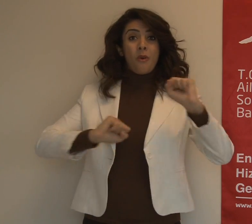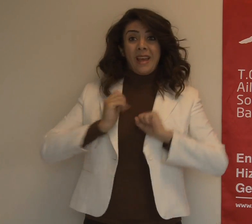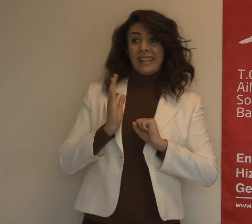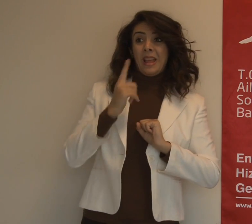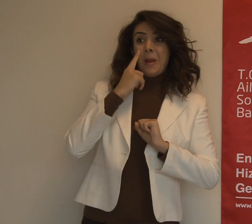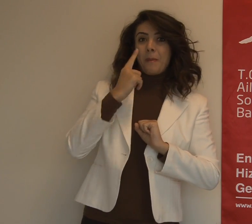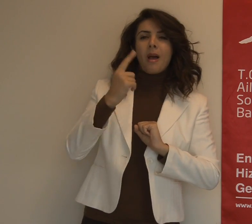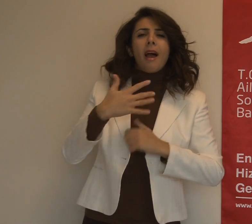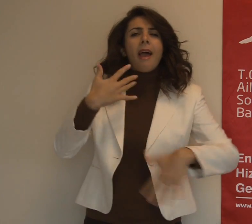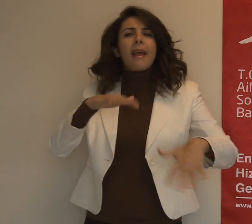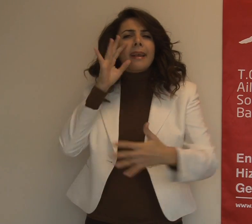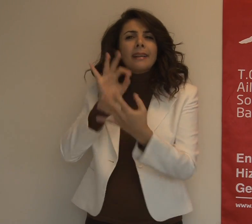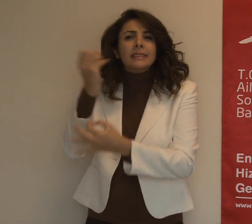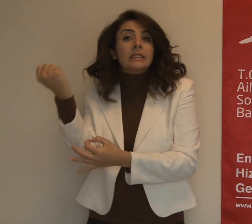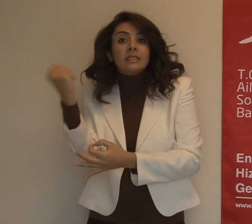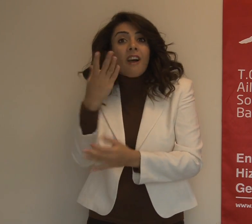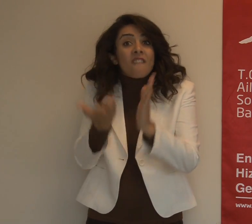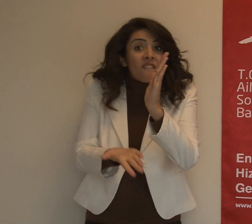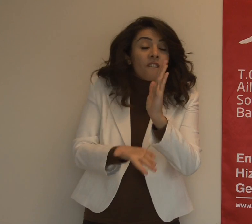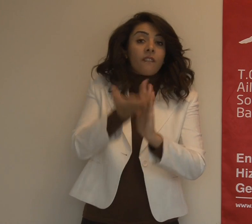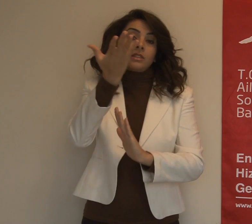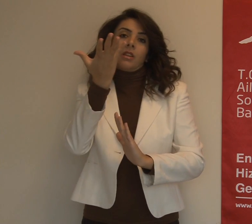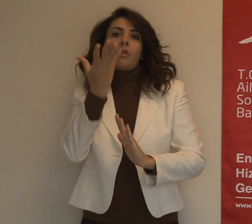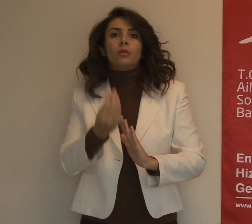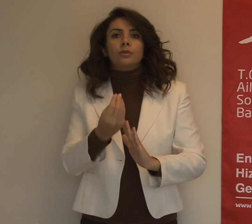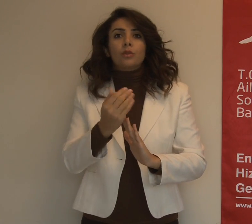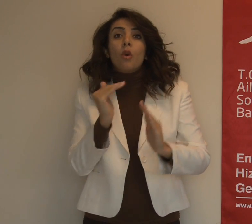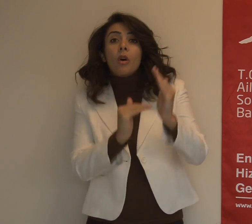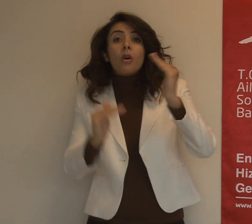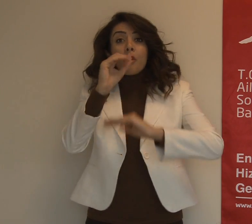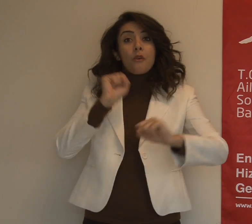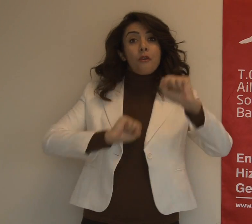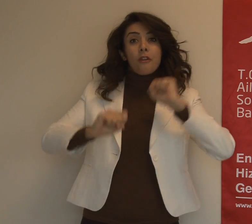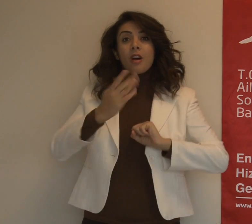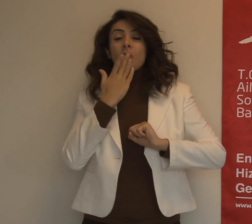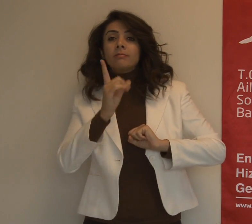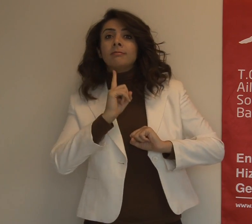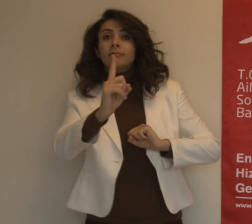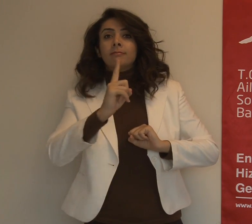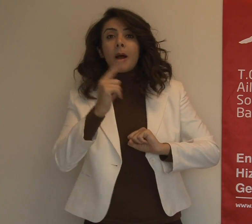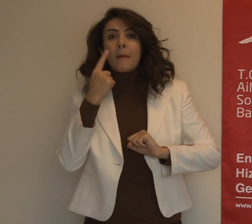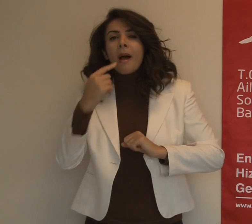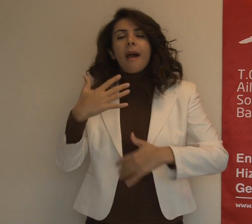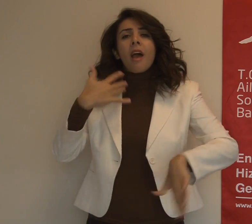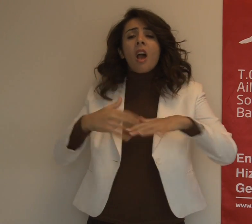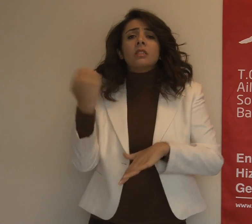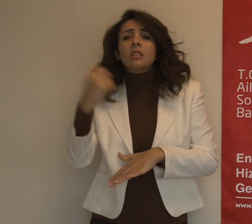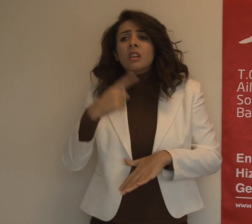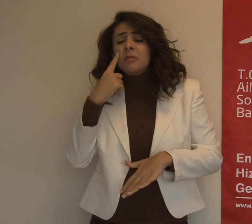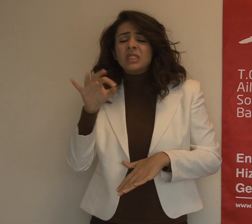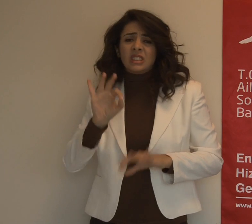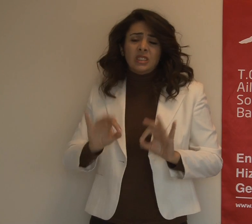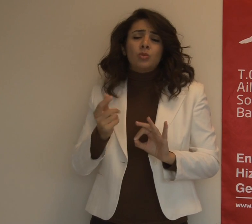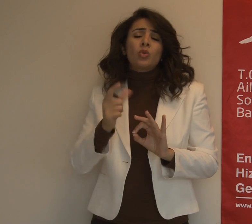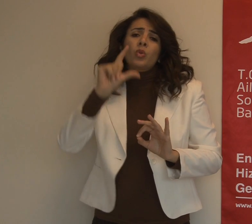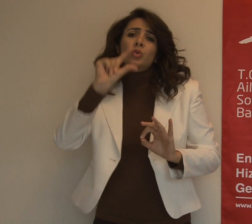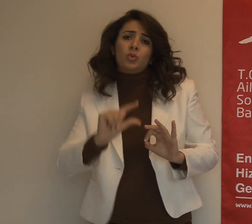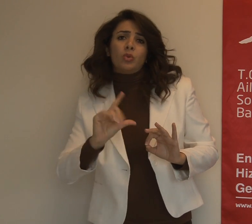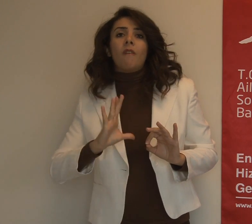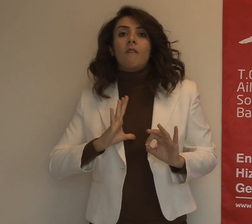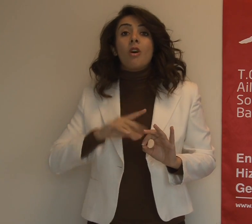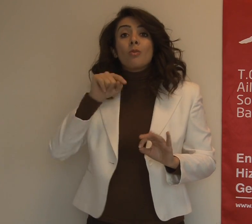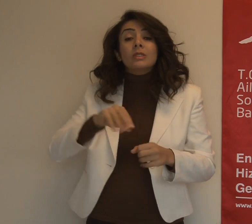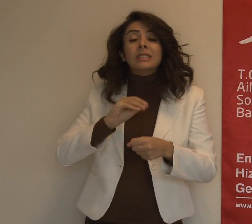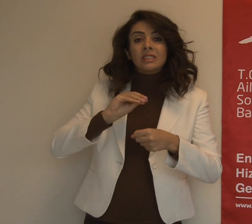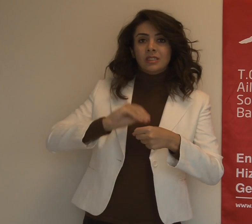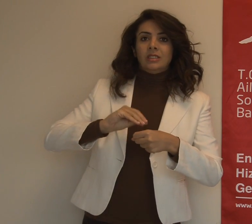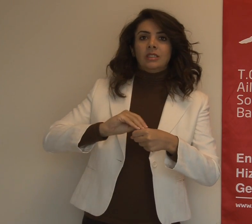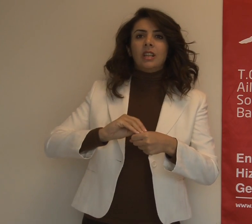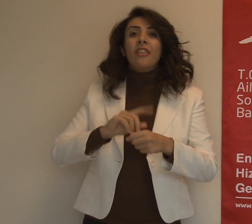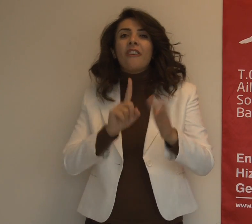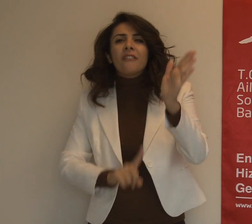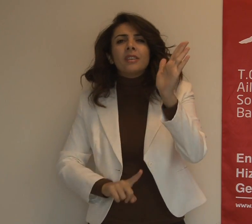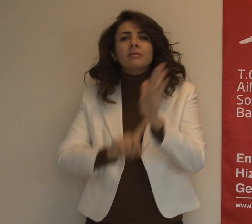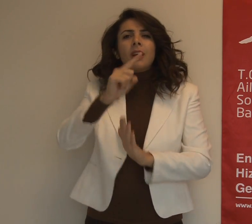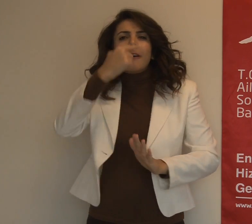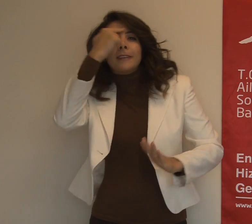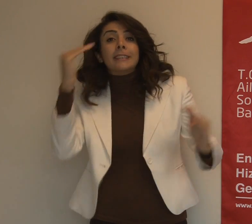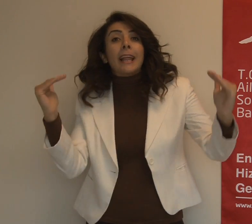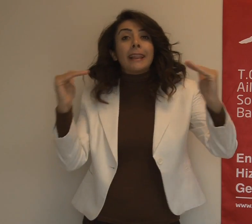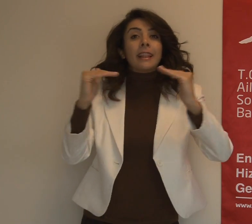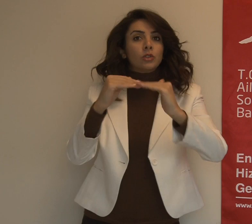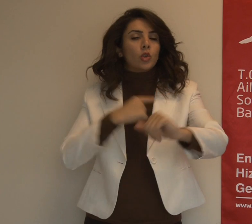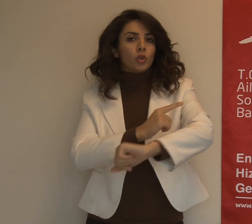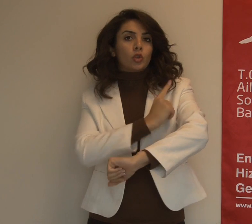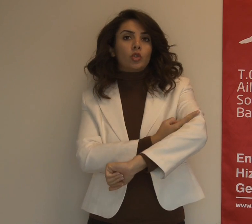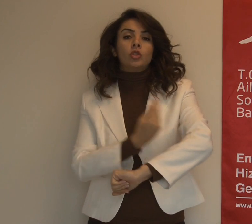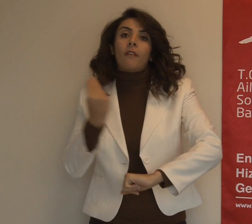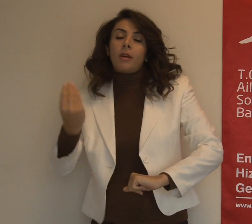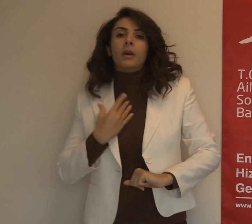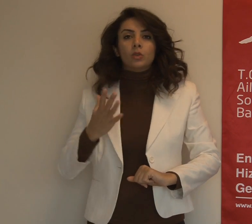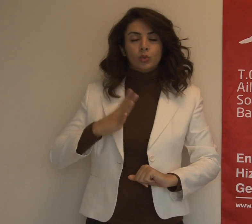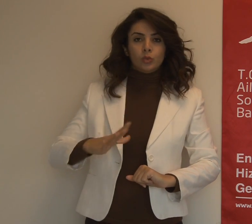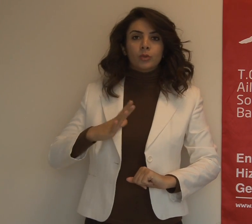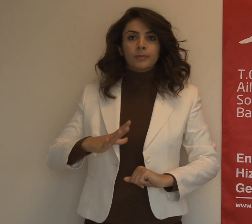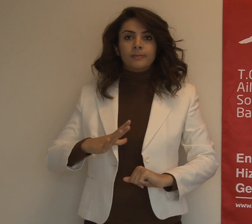yüksek öğretime giden engelli sayımızı yükselteceğiz. Yüksek öğretim gören engelli sayımız hala çok düşük. onun için fırsat eşitliğini güçlendireceğiz."